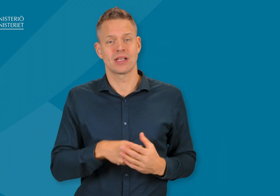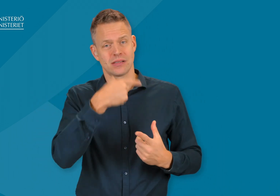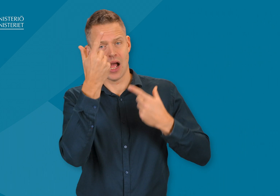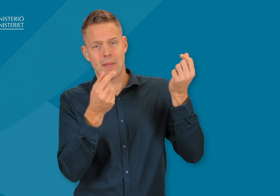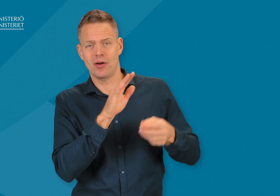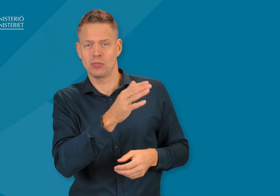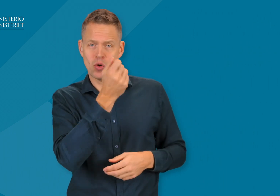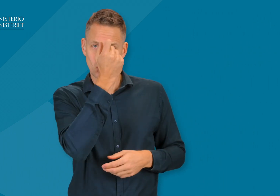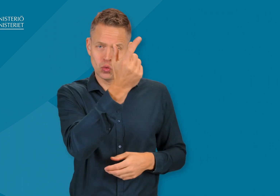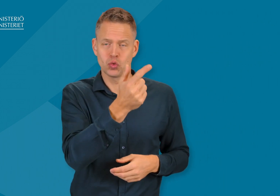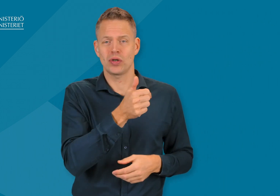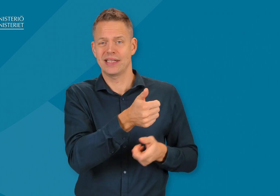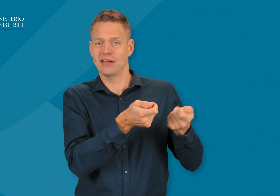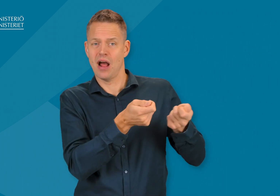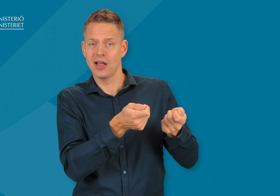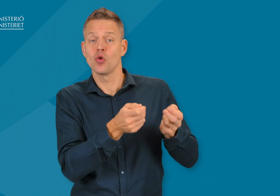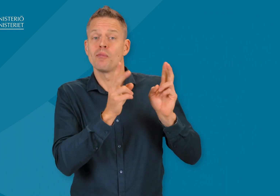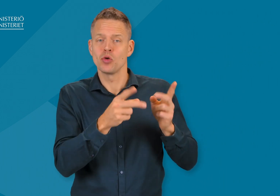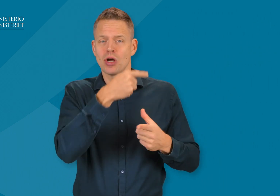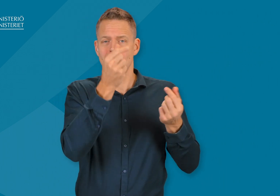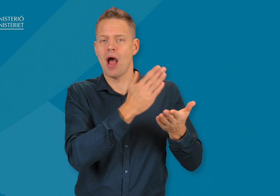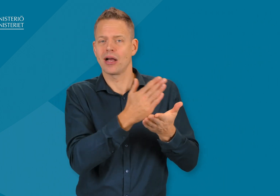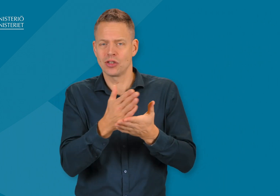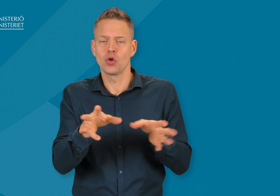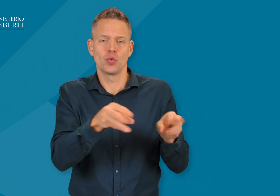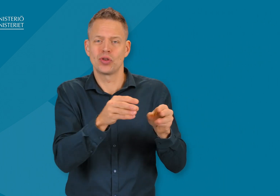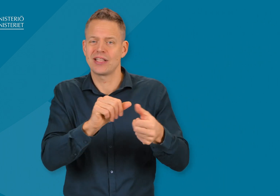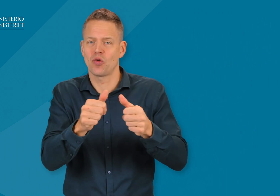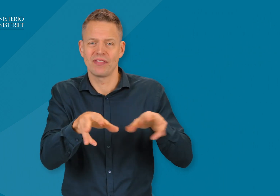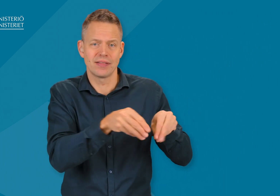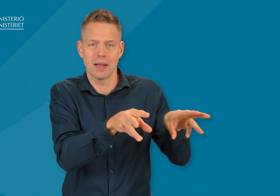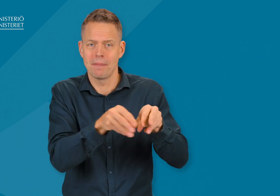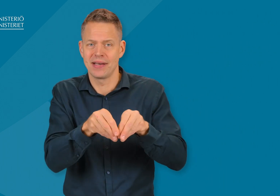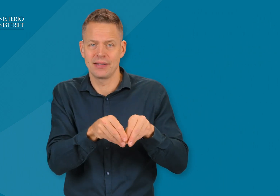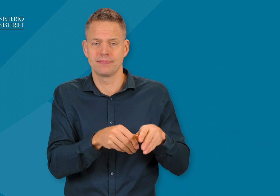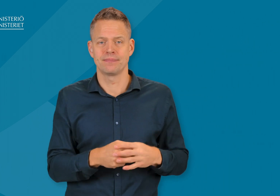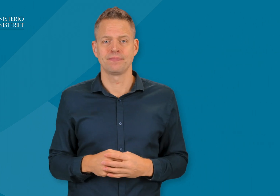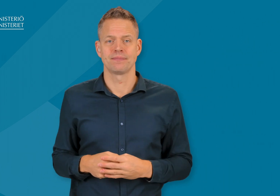• saamelaisten kulttuuri-itsehallinto ja saamelaisasioiden yhteensovittaminen